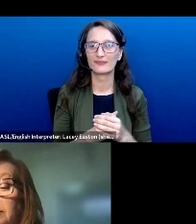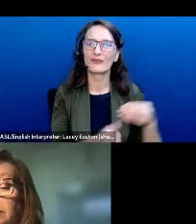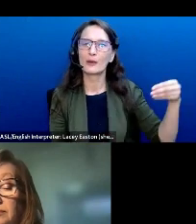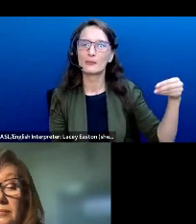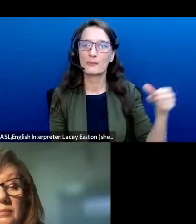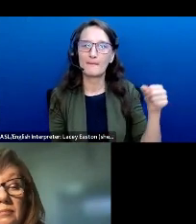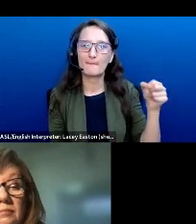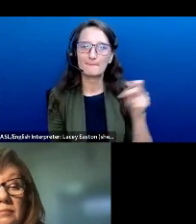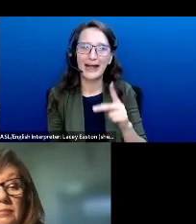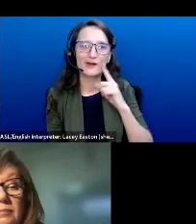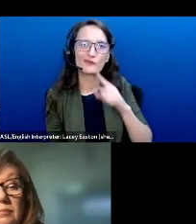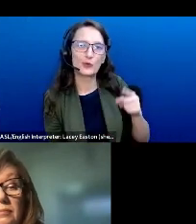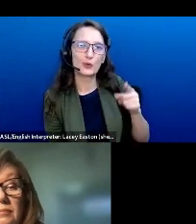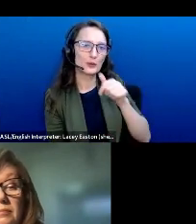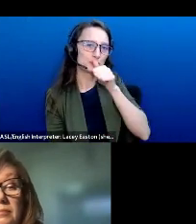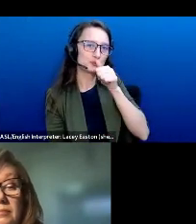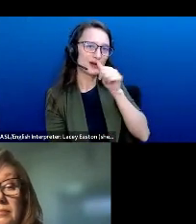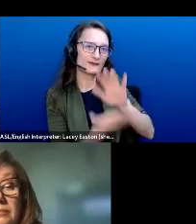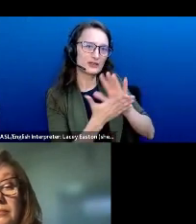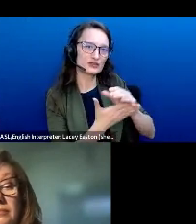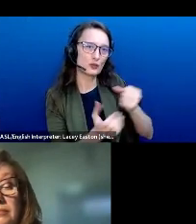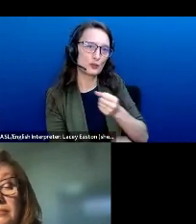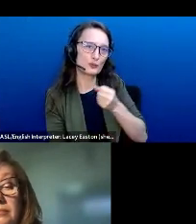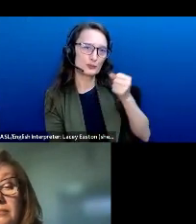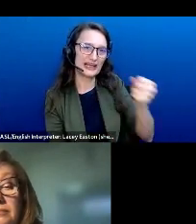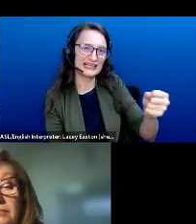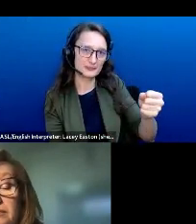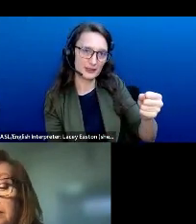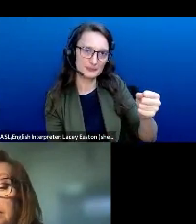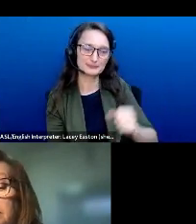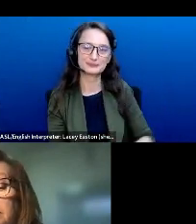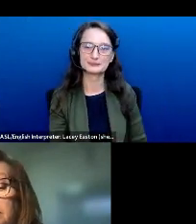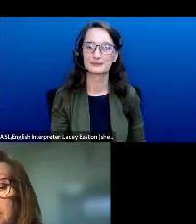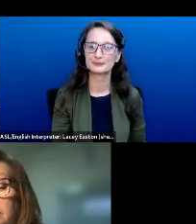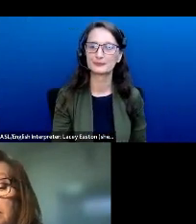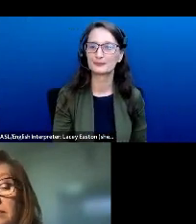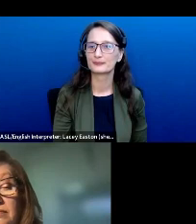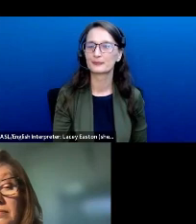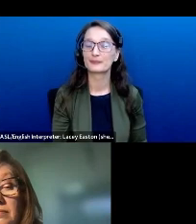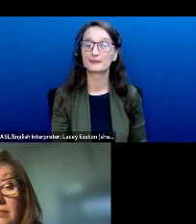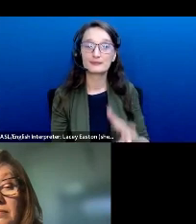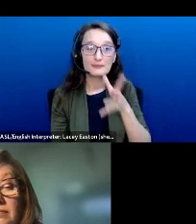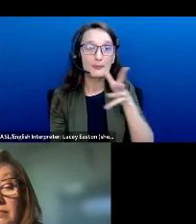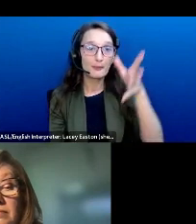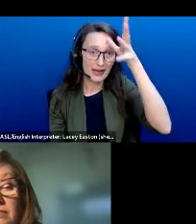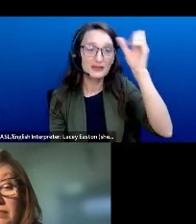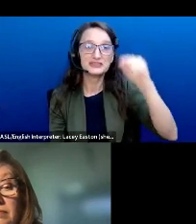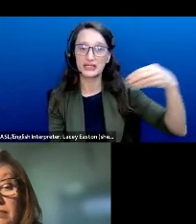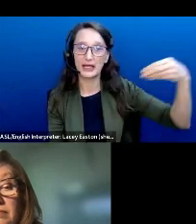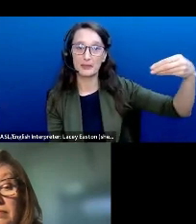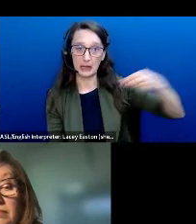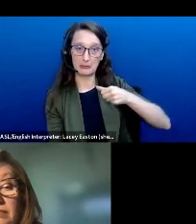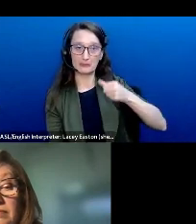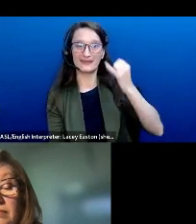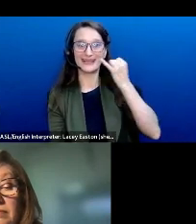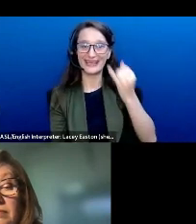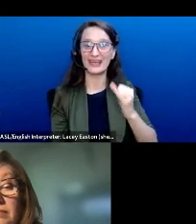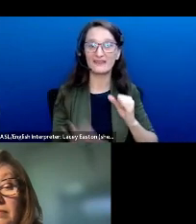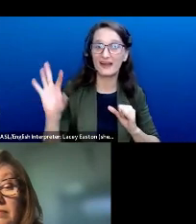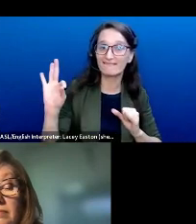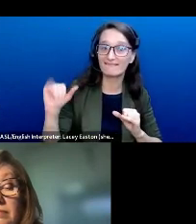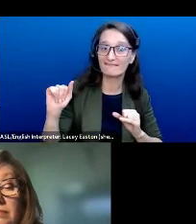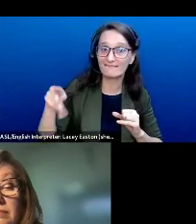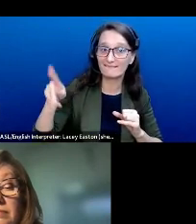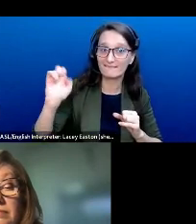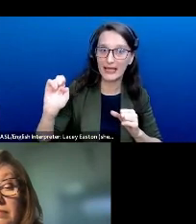la colocación en una escuela privada: los padres pueden recibir un reembolso si no se proporcionó una FAPE antes de la colocación privada,